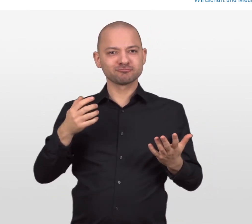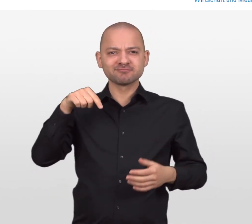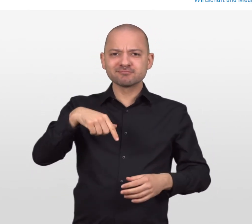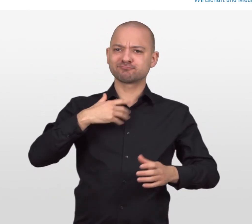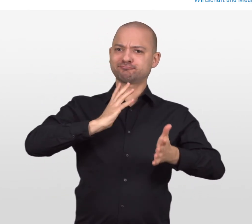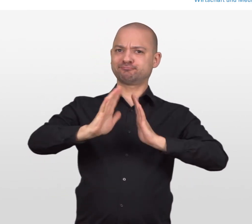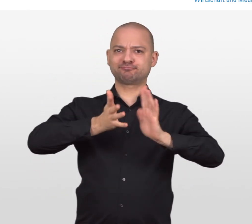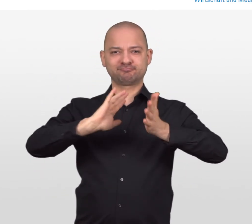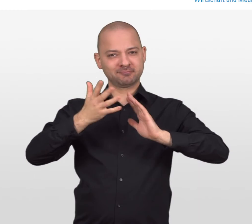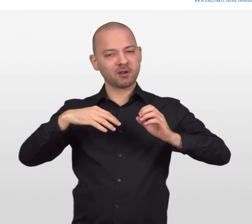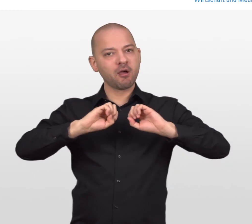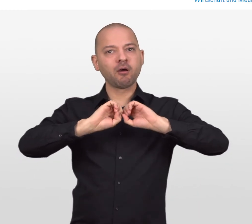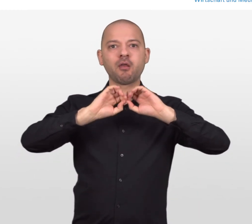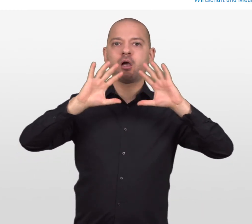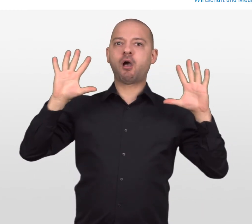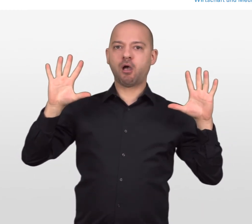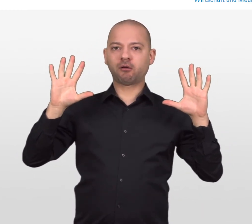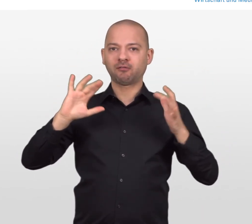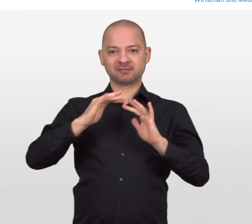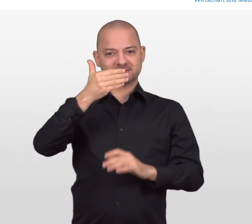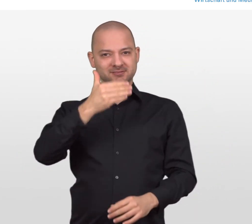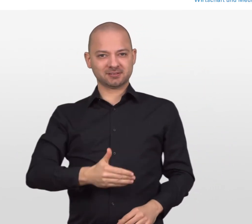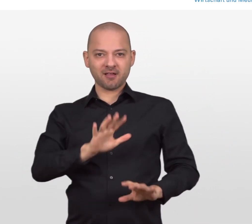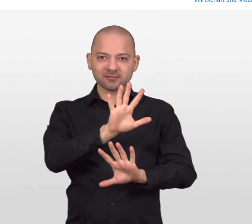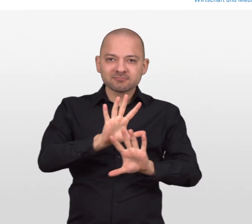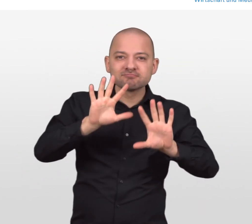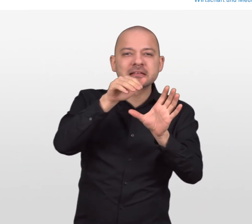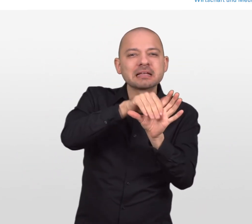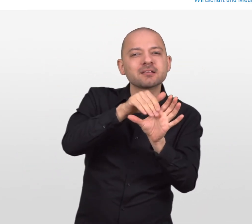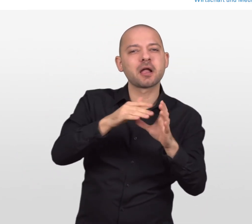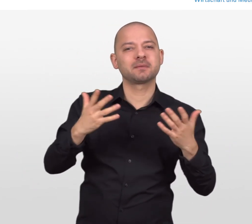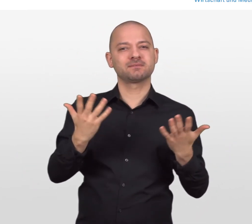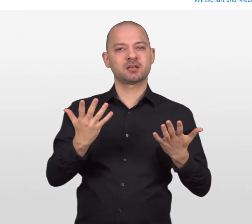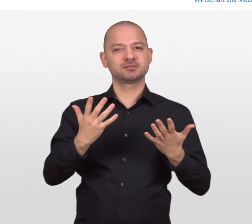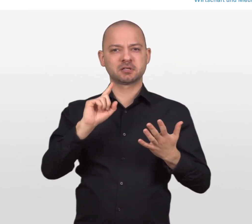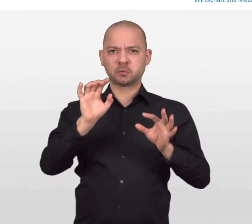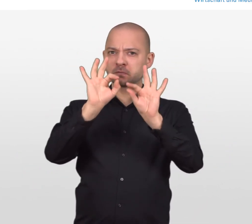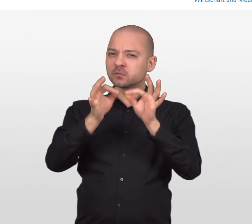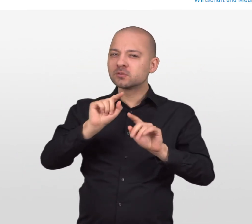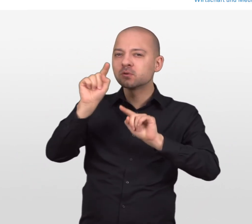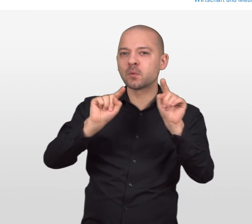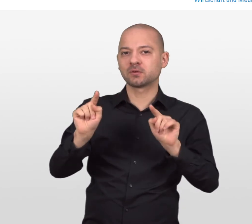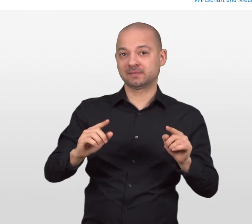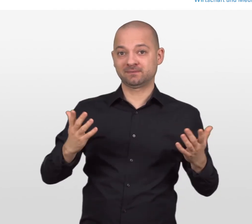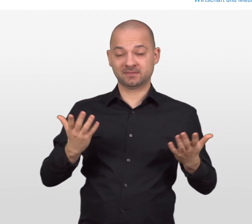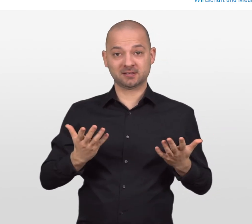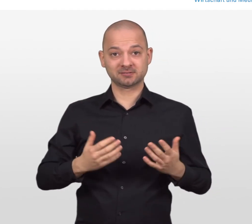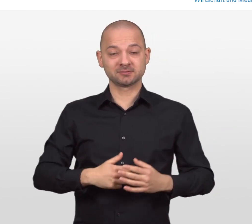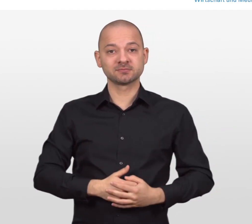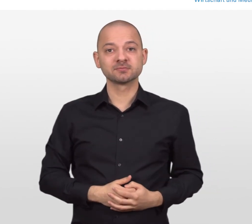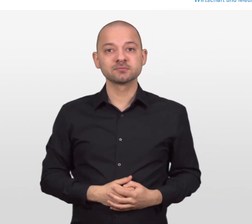dass wir Ihnen die Funktion und den Inhalt unserer Homepage verständlich erklärt haben.